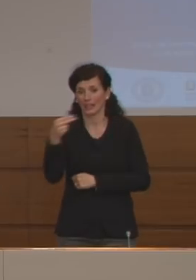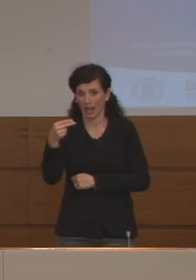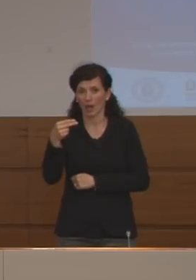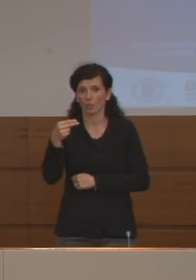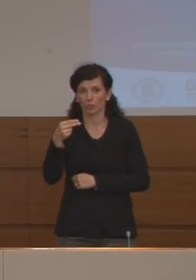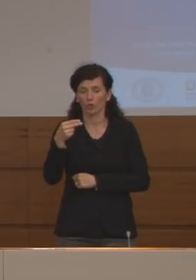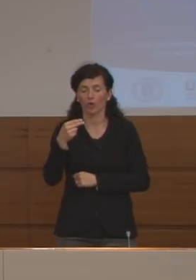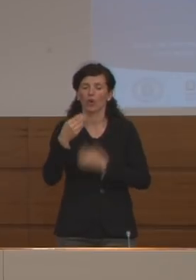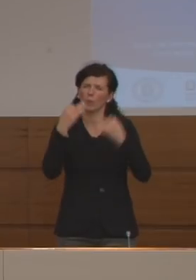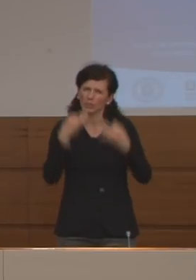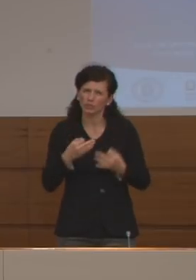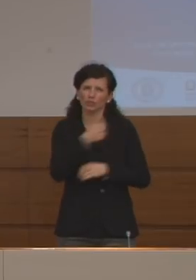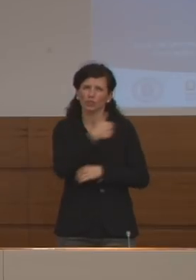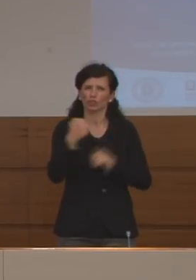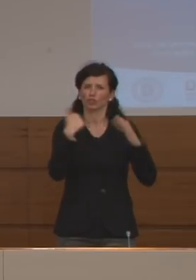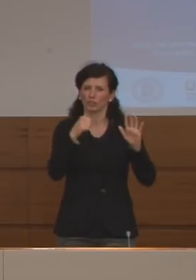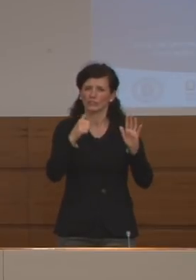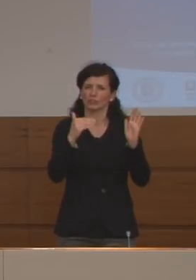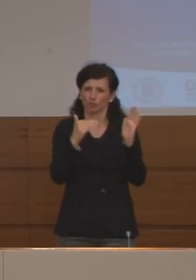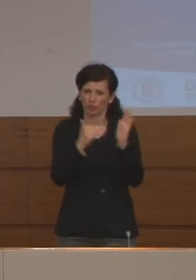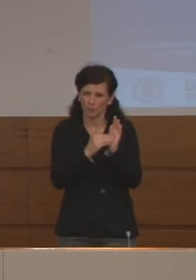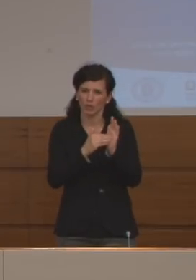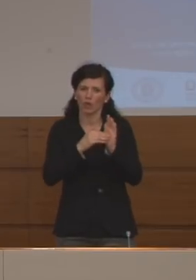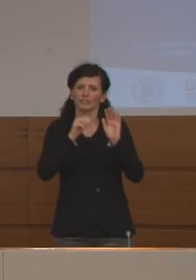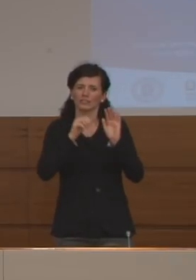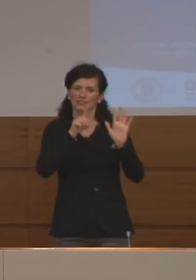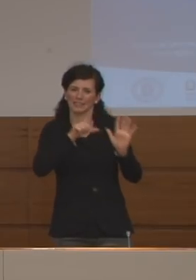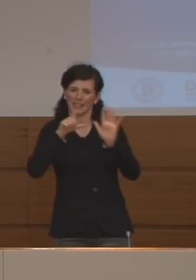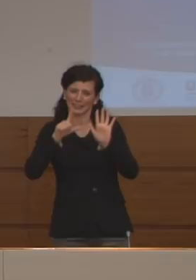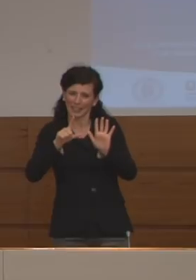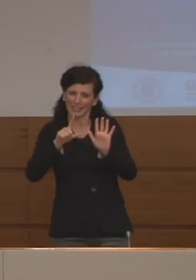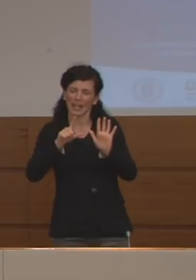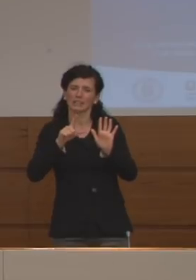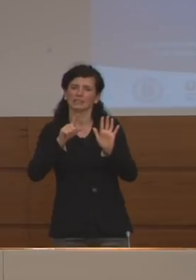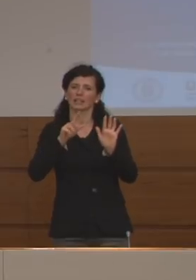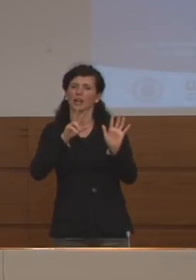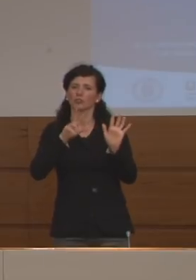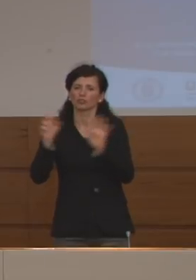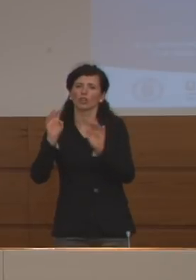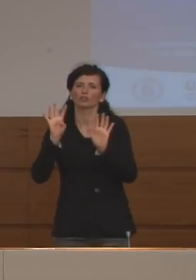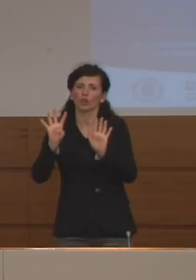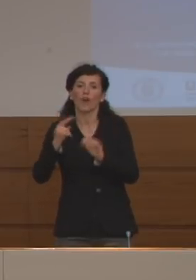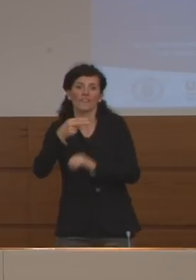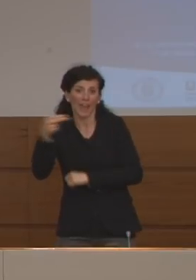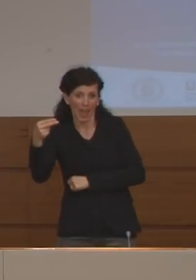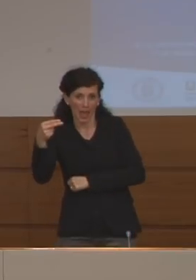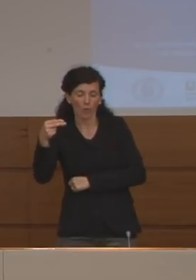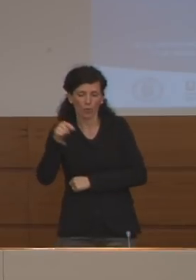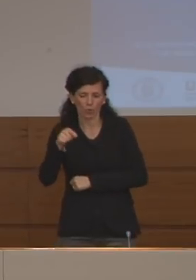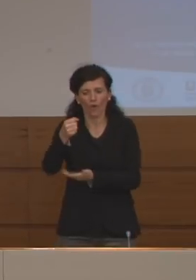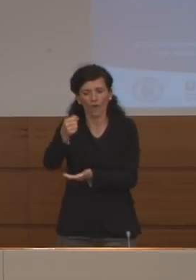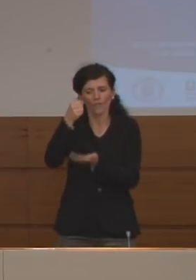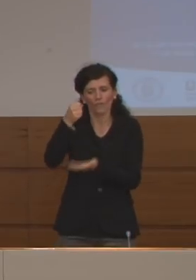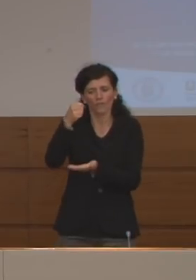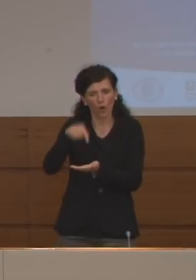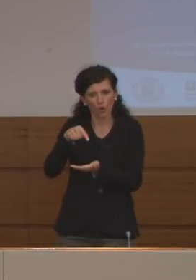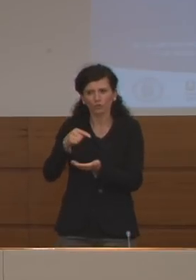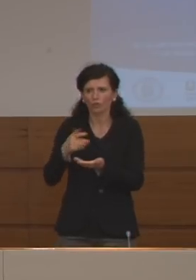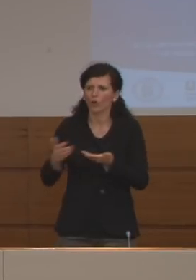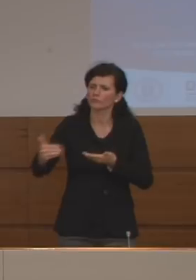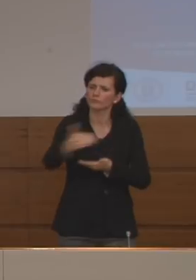116.077.809 euro. Fondi che sono stati raccolti per l'acquisizione di